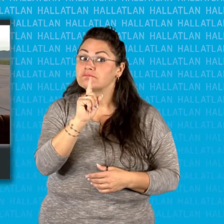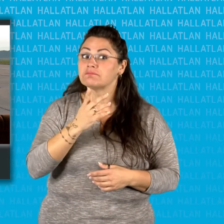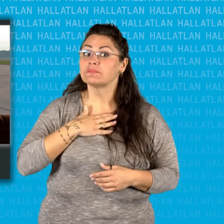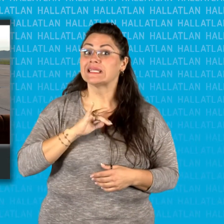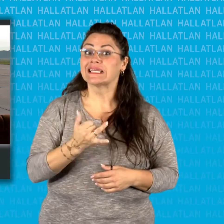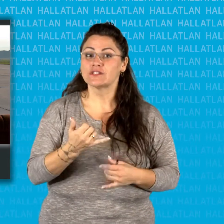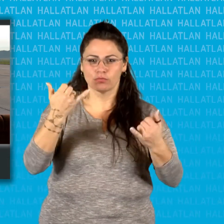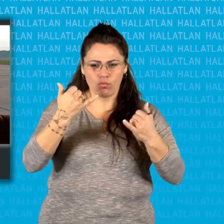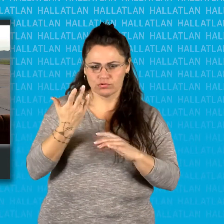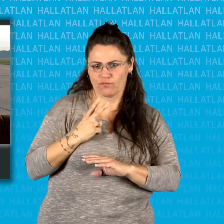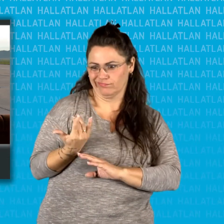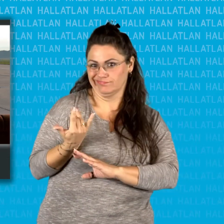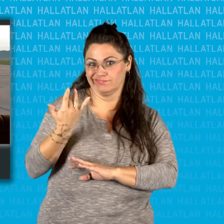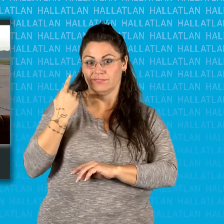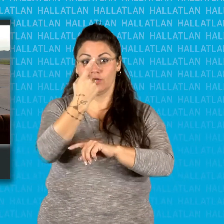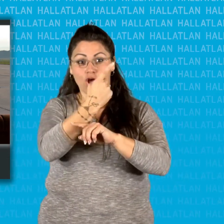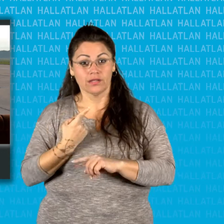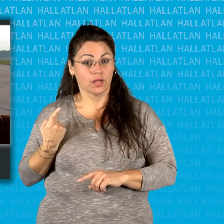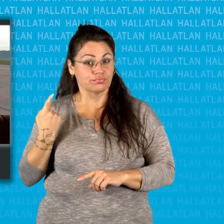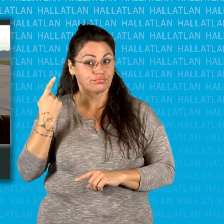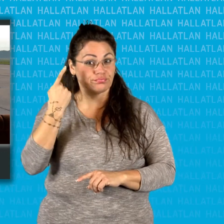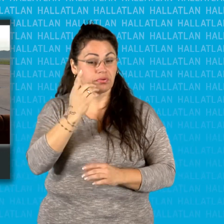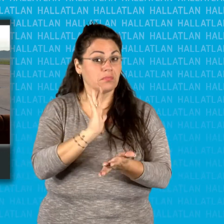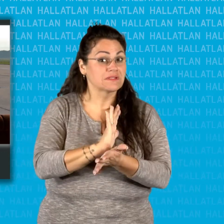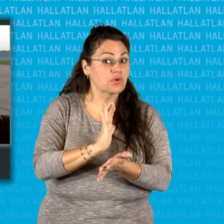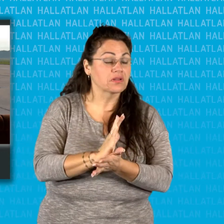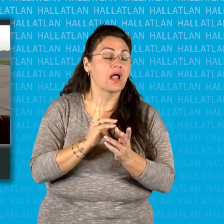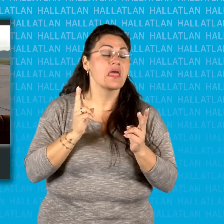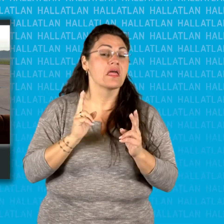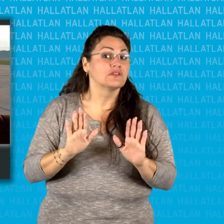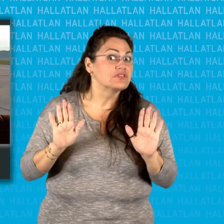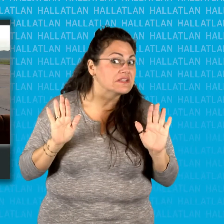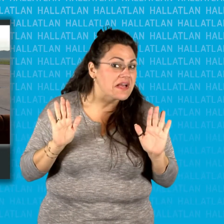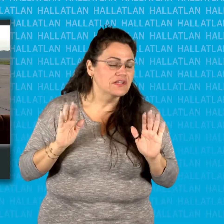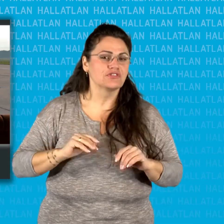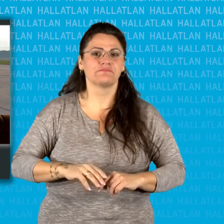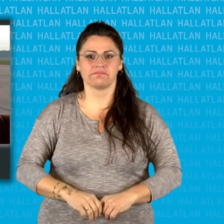és az indítás sikeres elrejtése reálissá teszi azt.